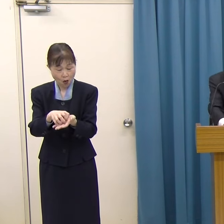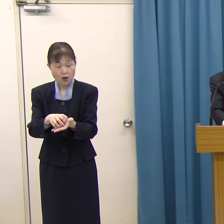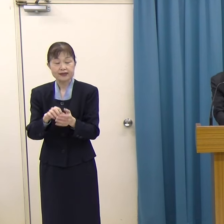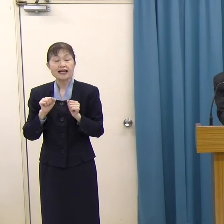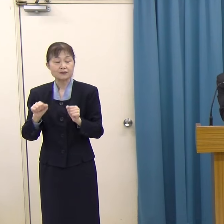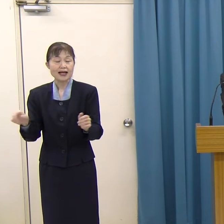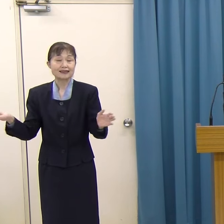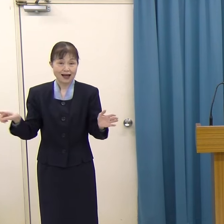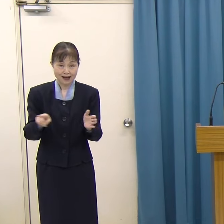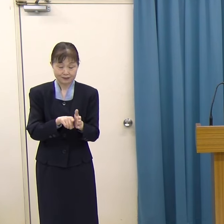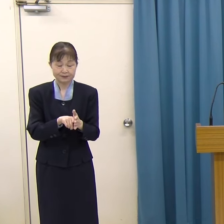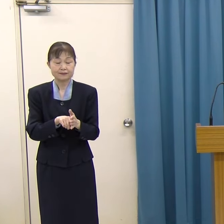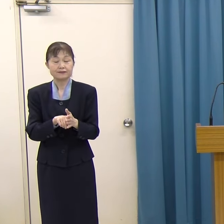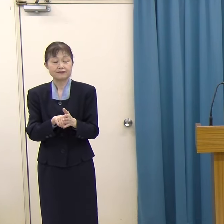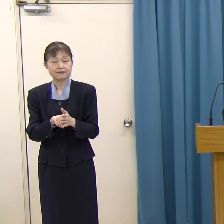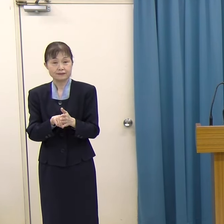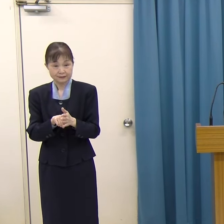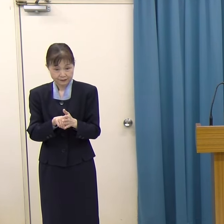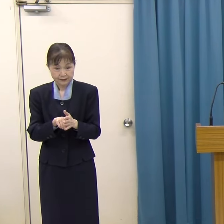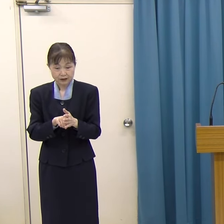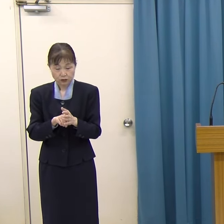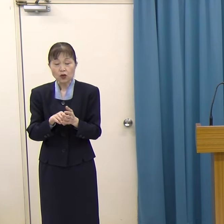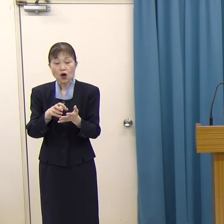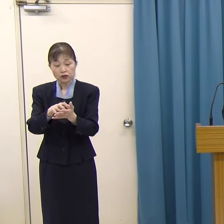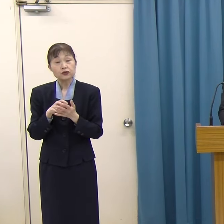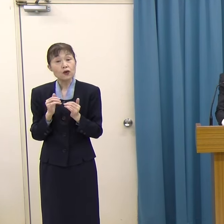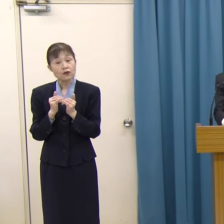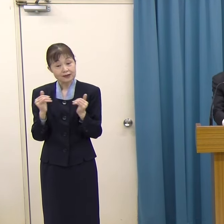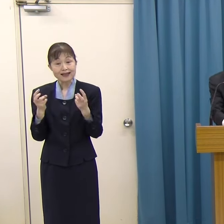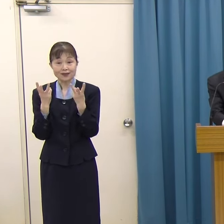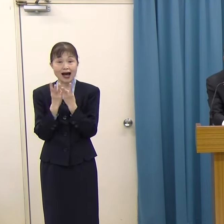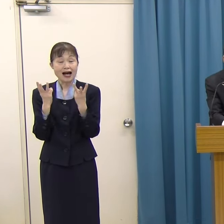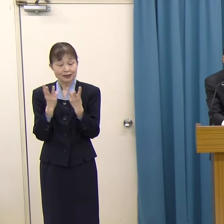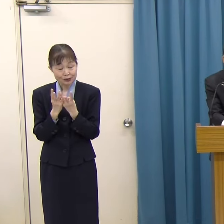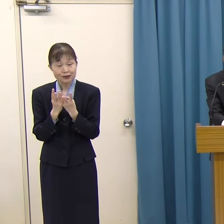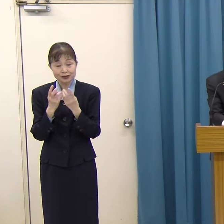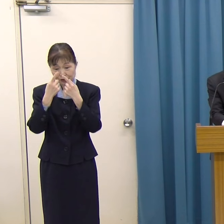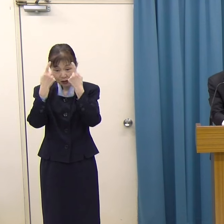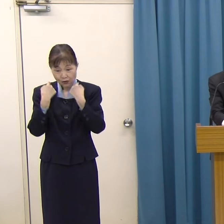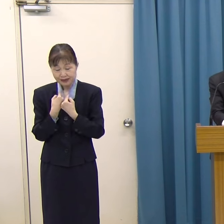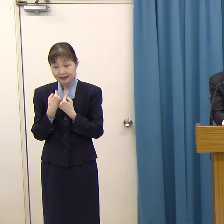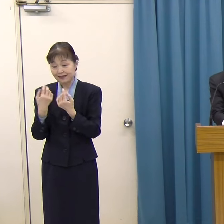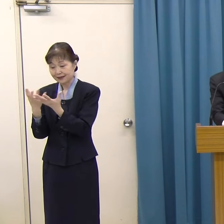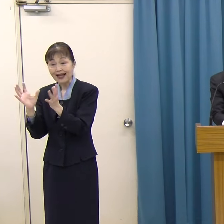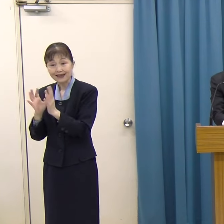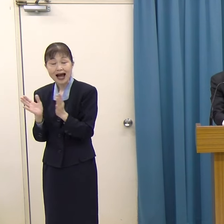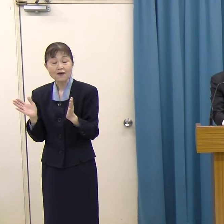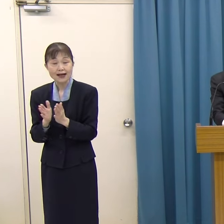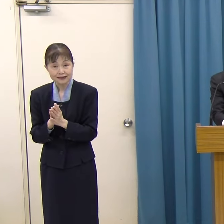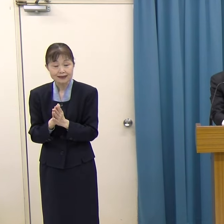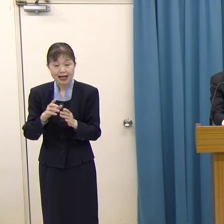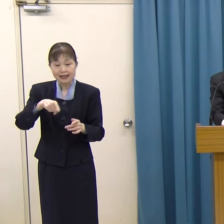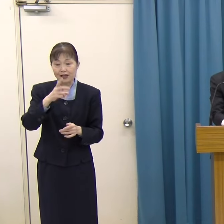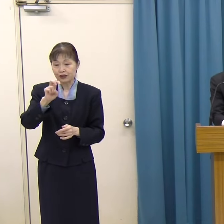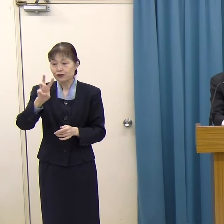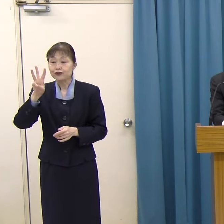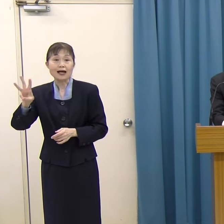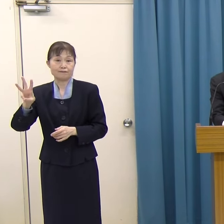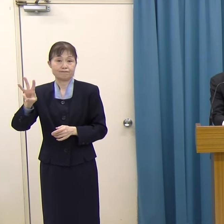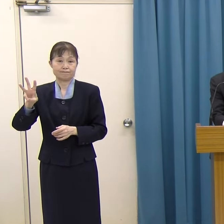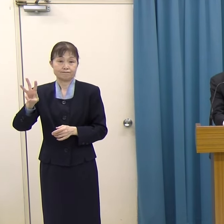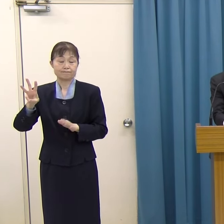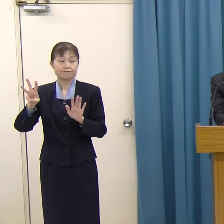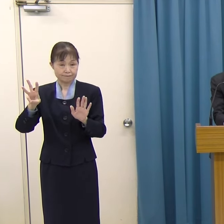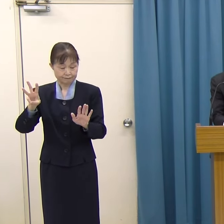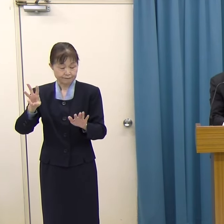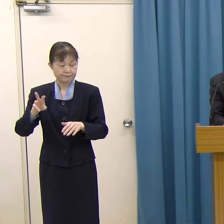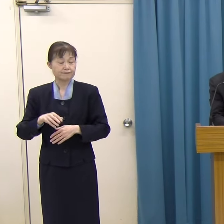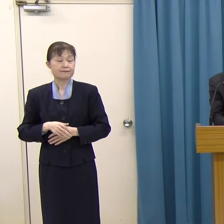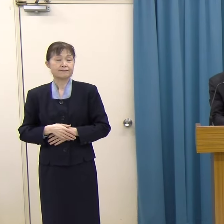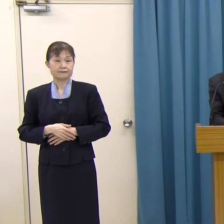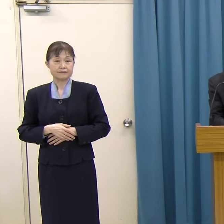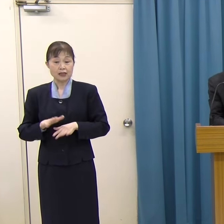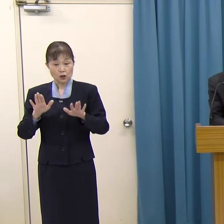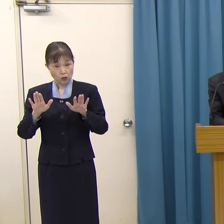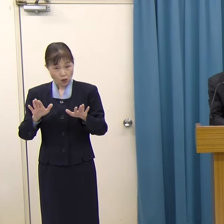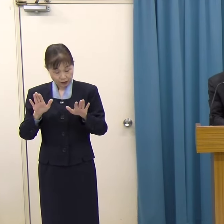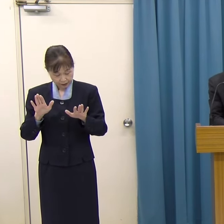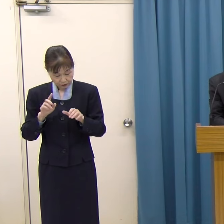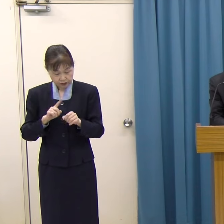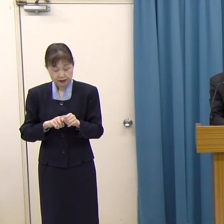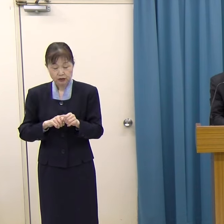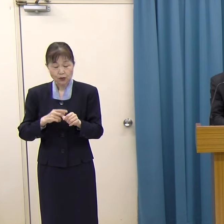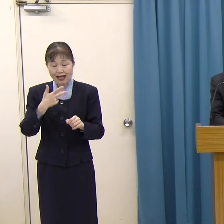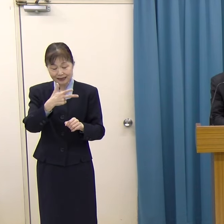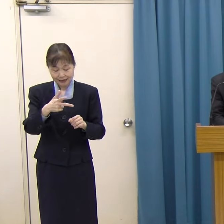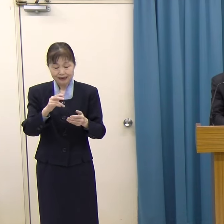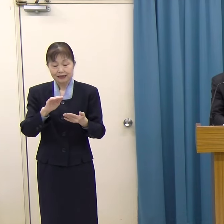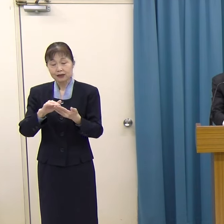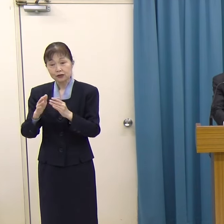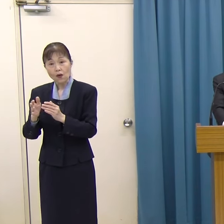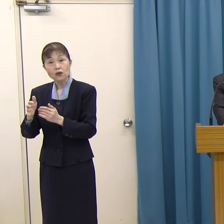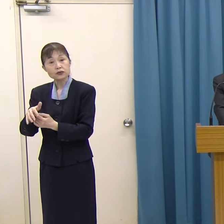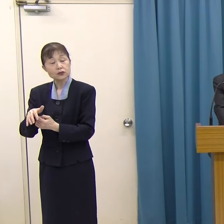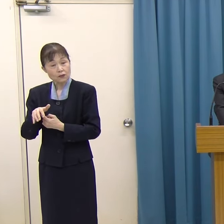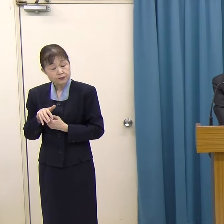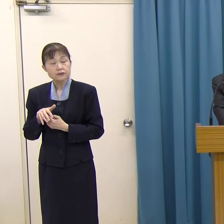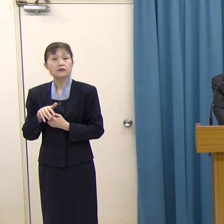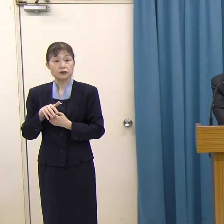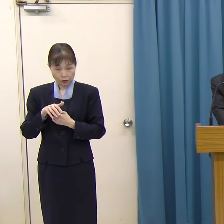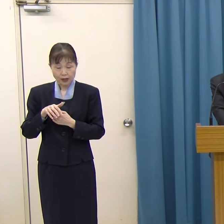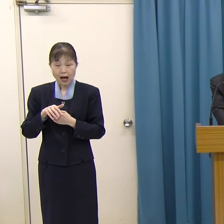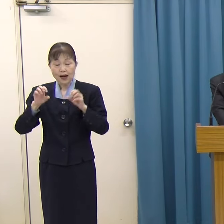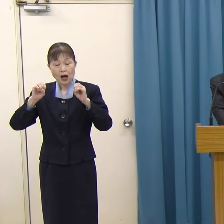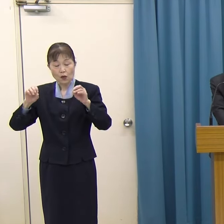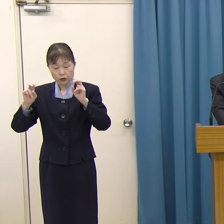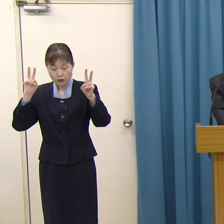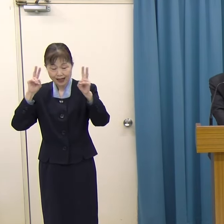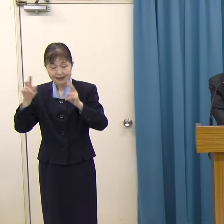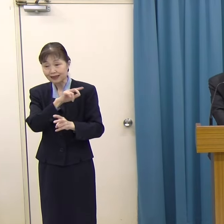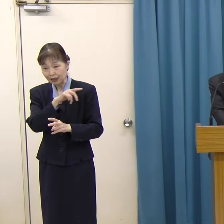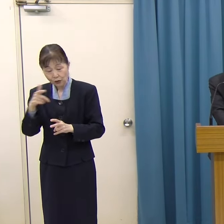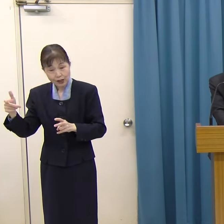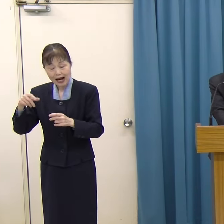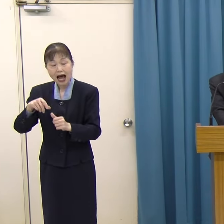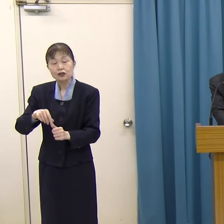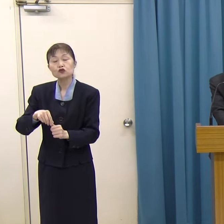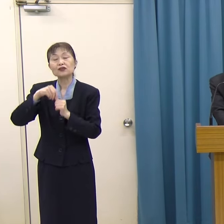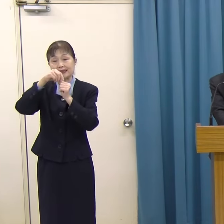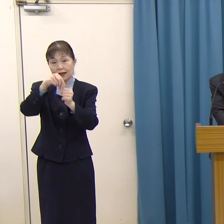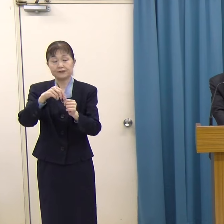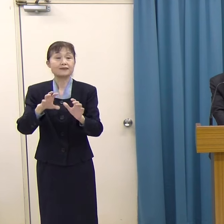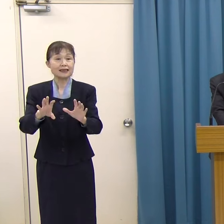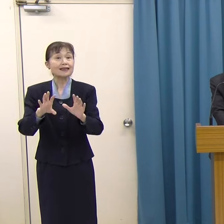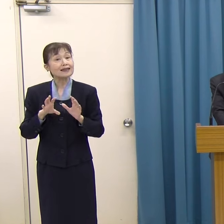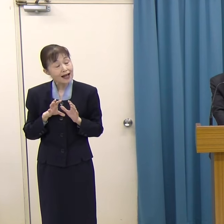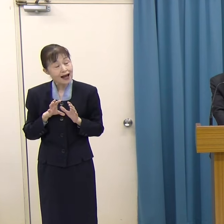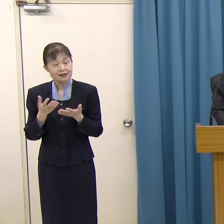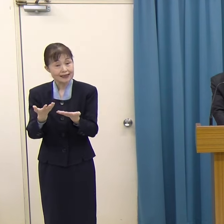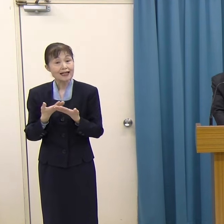これまでこの文化賞を受けられた数は、個人・団体合わせて１２３、この度は、市町村、文化関係団体、また報道機関の皆様からもご推薦いただいた個人・団体の中から、